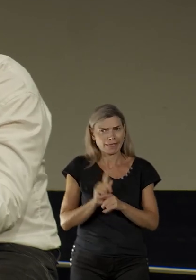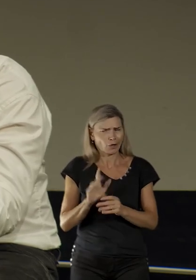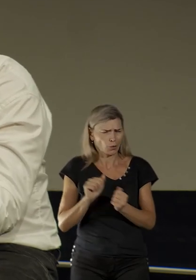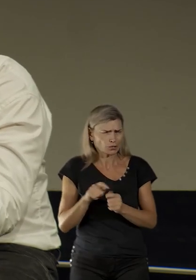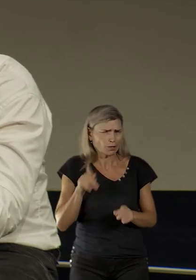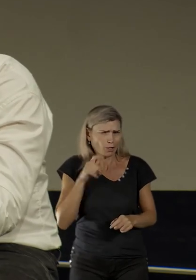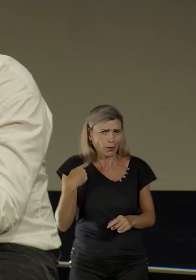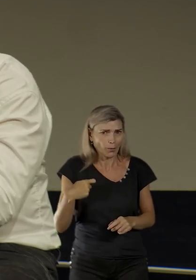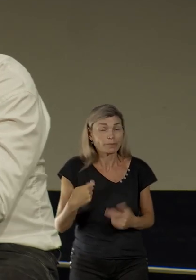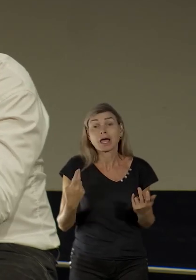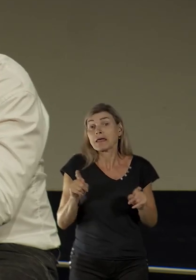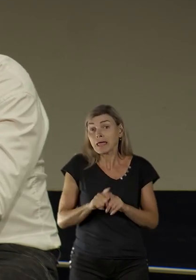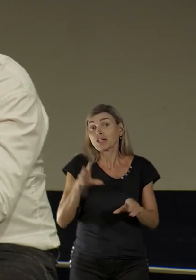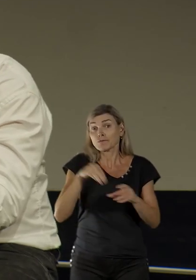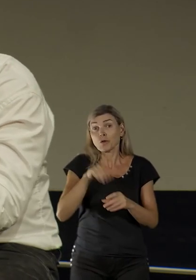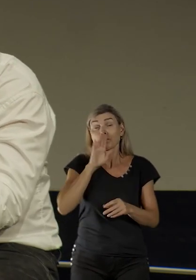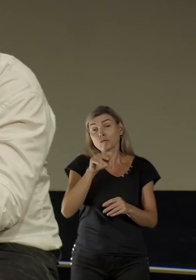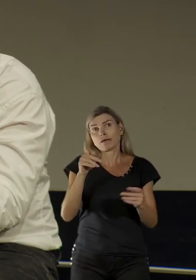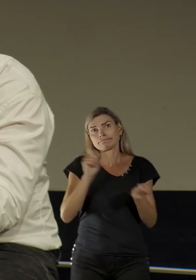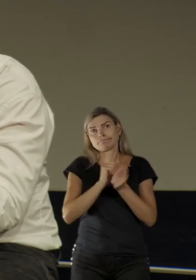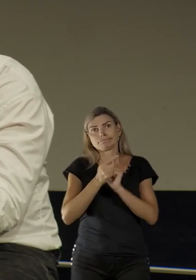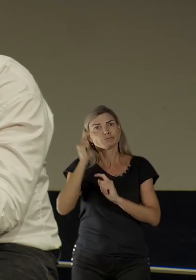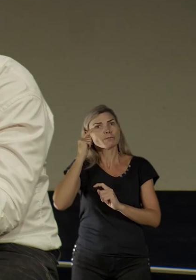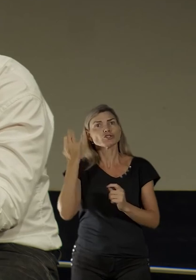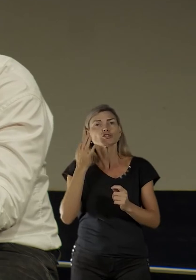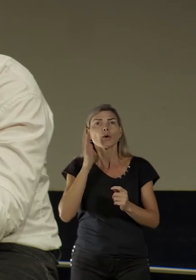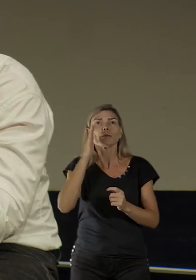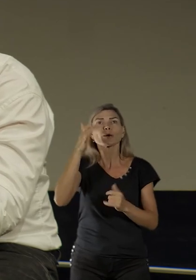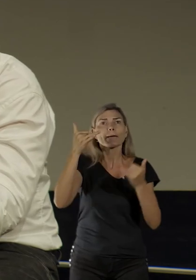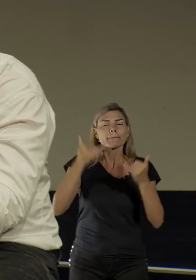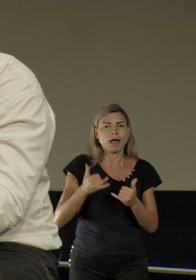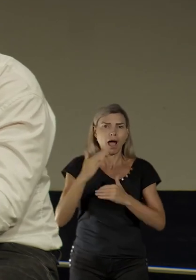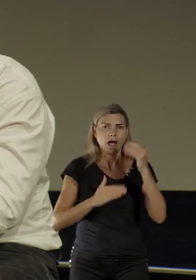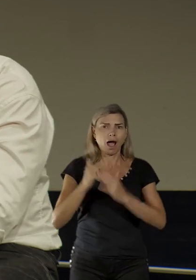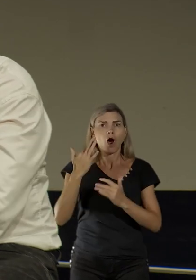věže. A bude nějaký jiný systém životního stylu, protože kdyby to bylo napojené